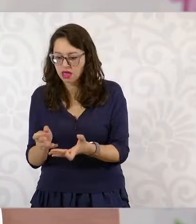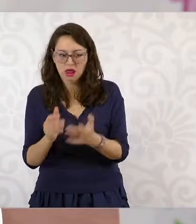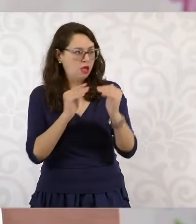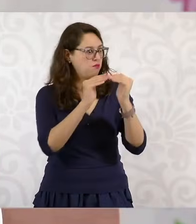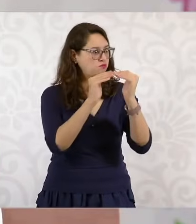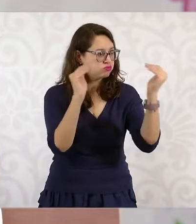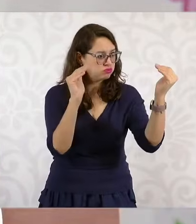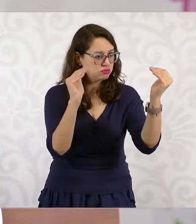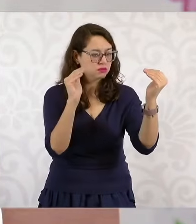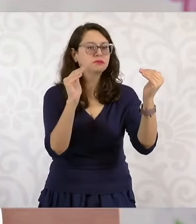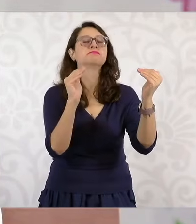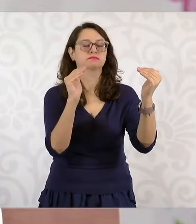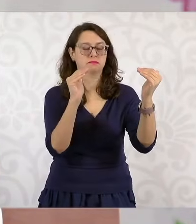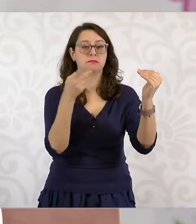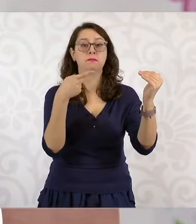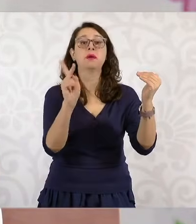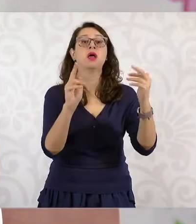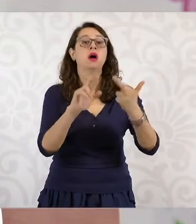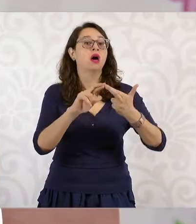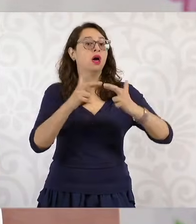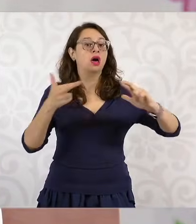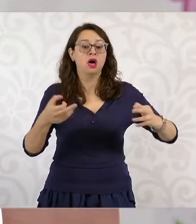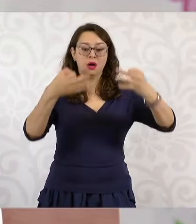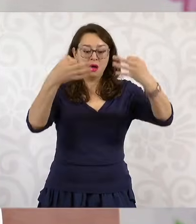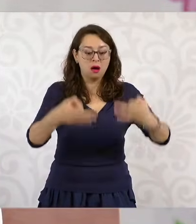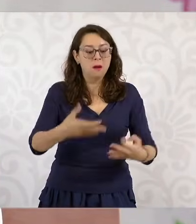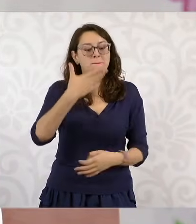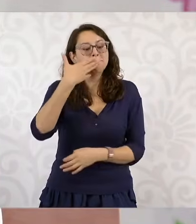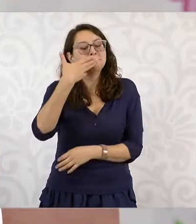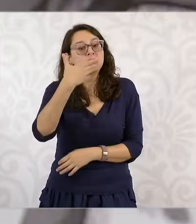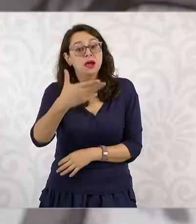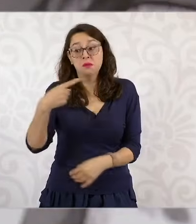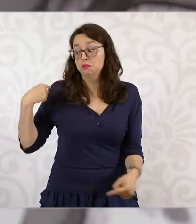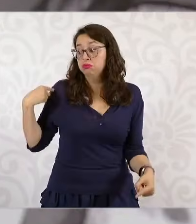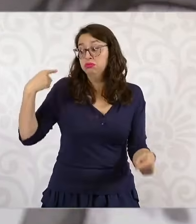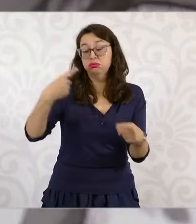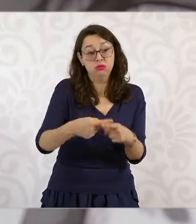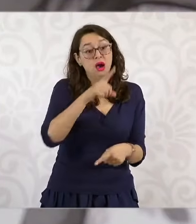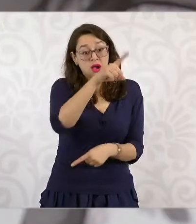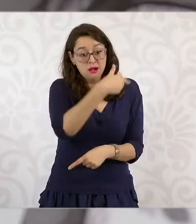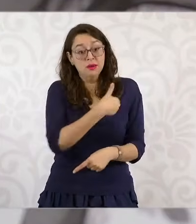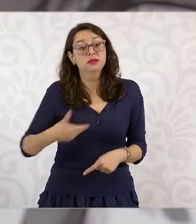buena relación. Y hasta ahora el presidente Trump con nosotros ha sido muy respetuoso.